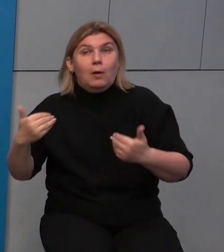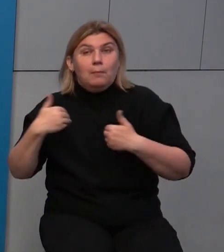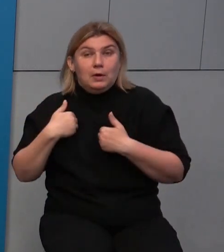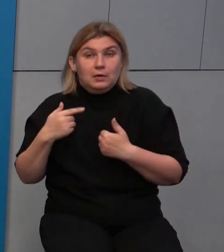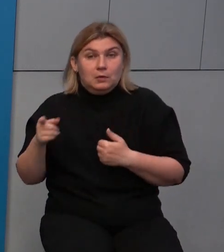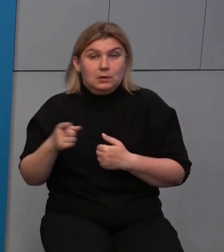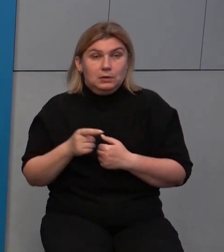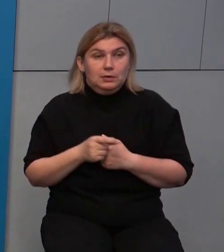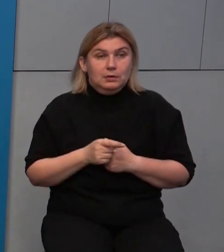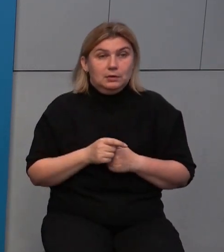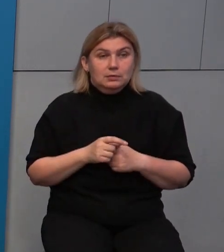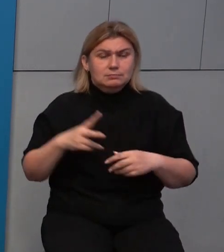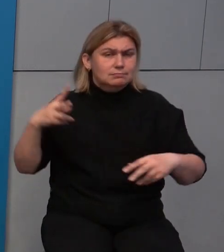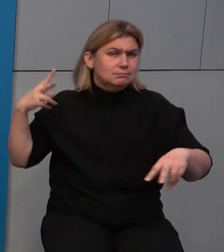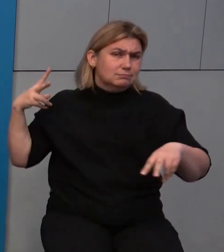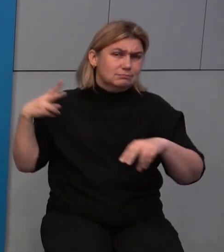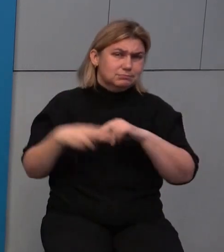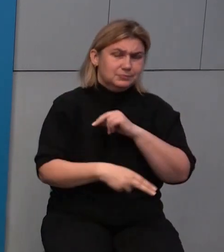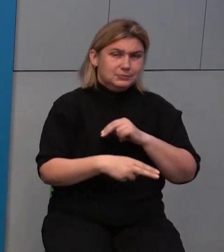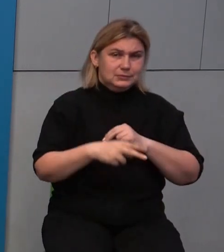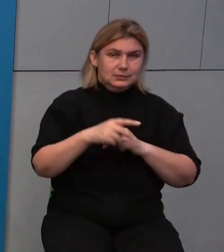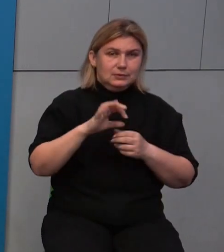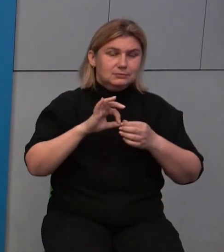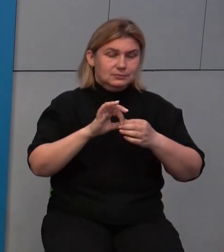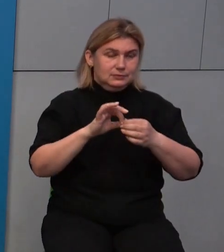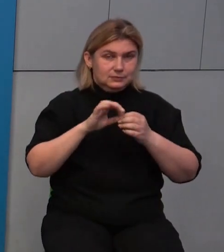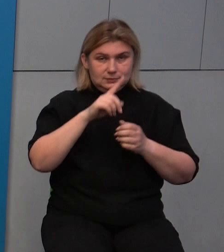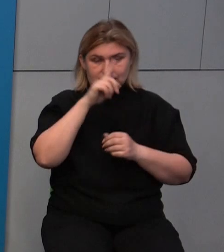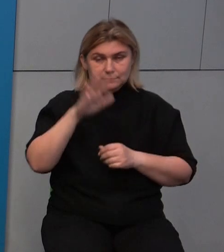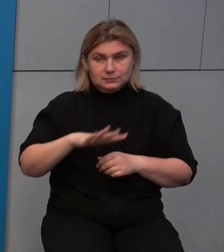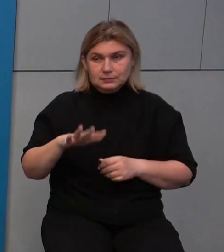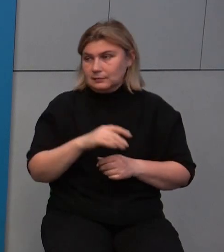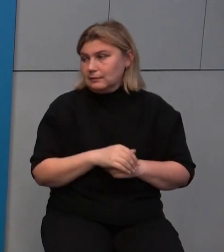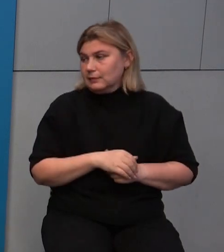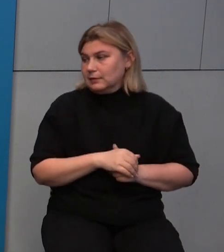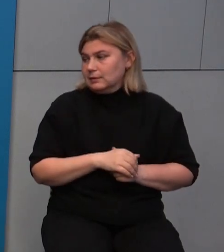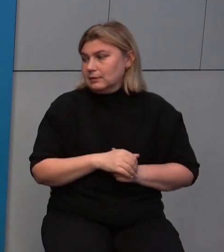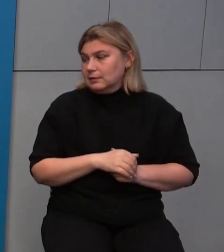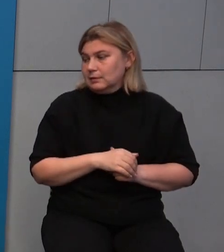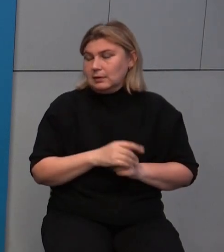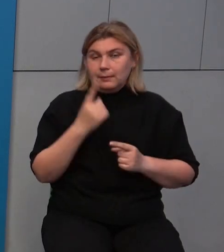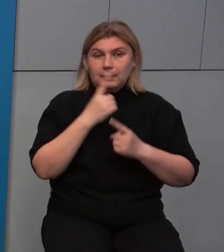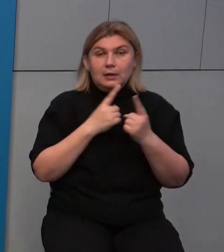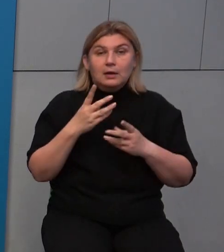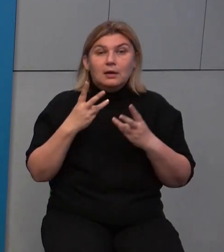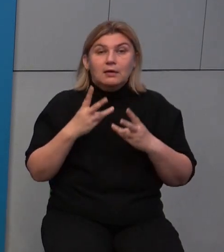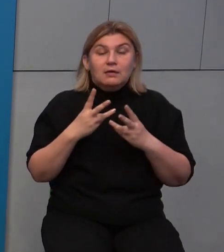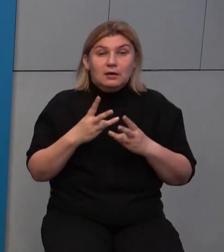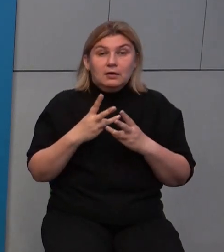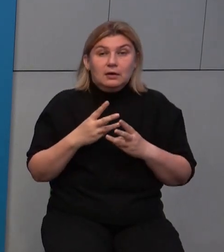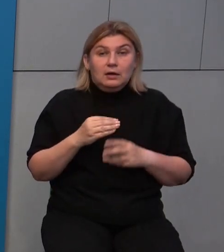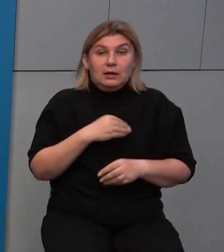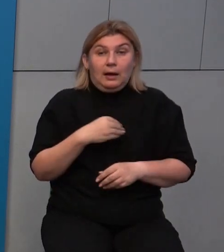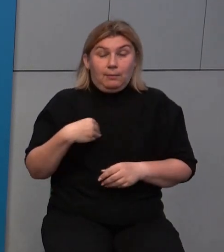Jakby zerwana jest więź społeczna. To, co myślę, że też jest bardzo ważne, przynajmniej dla Polaków czytających